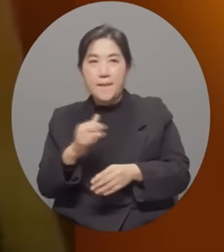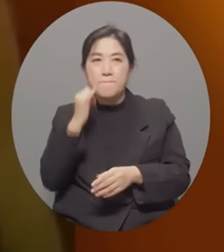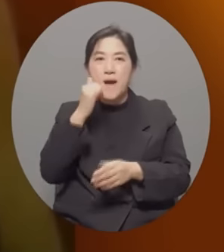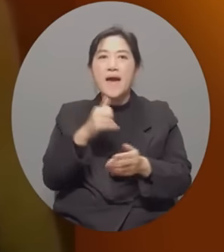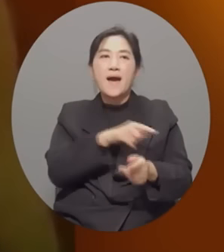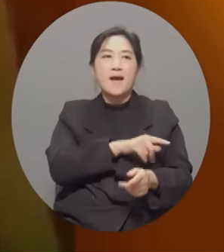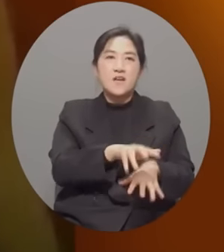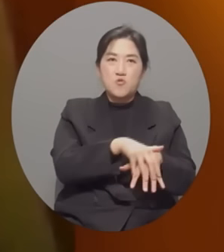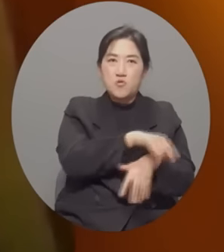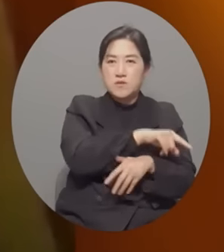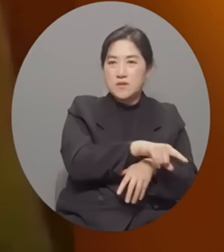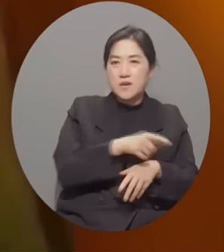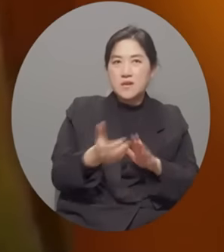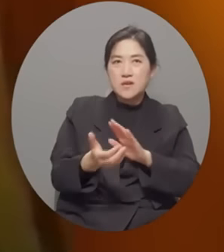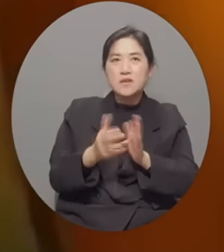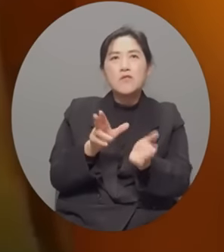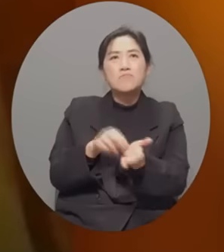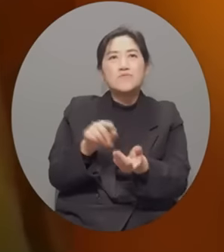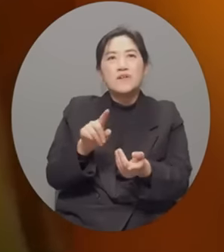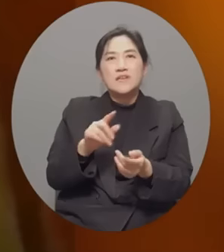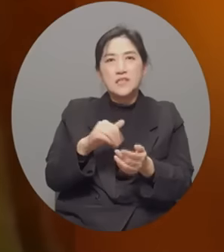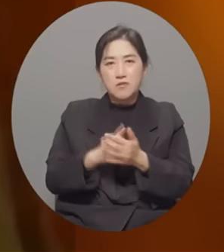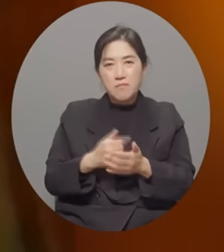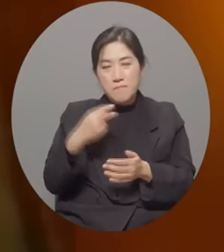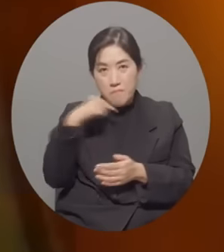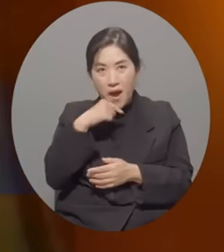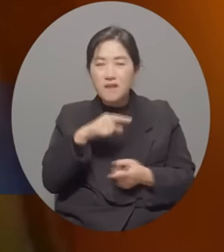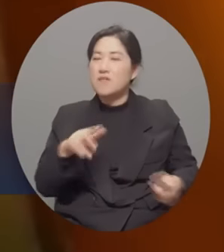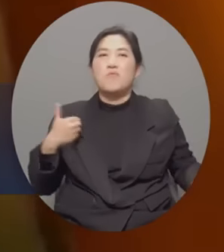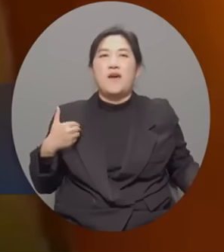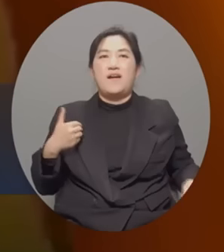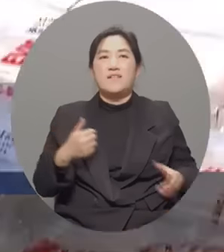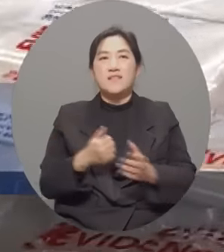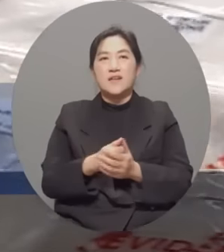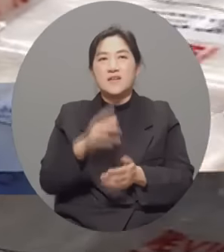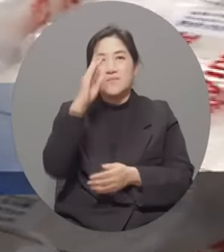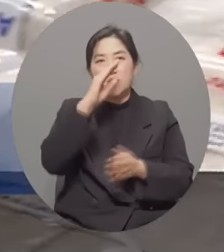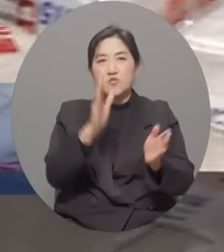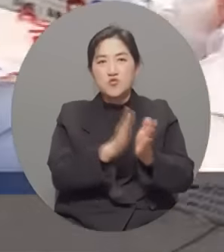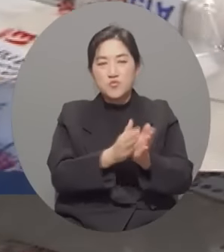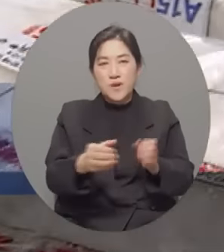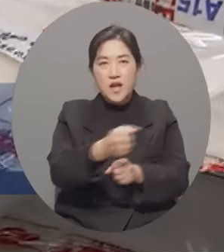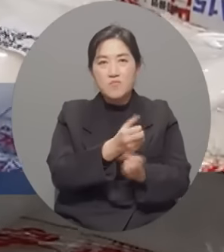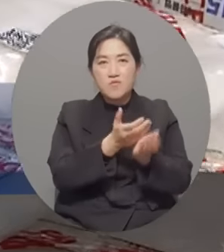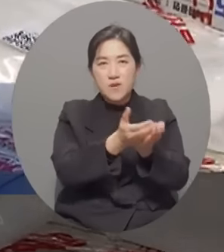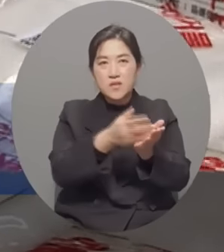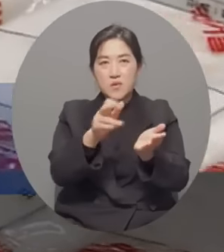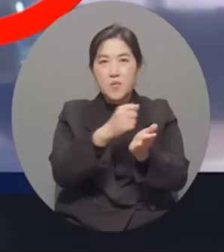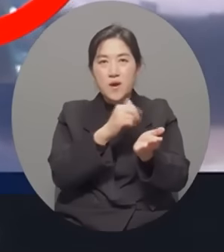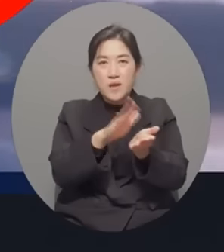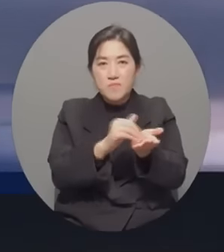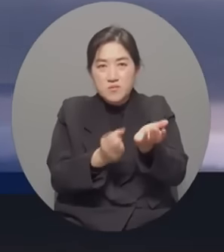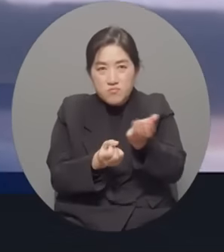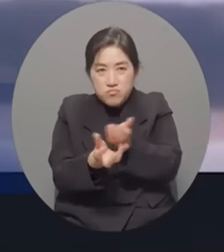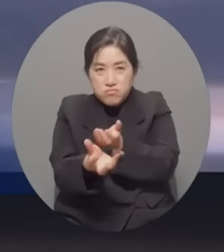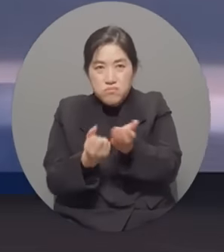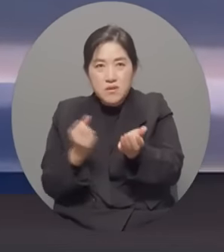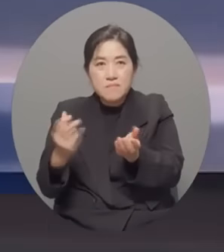거름망을 확인하는데 마약 조직이 이런 점을 사전에 간과한 것으로 보입니다.